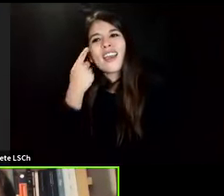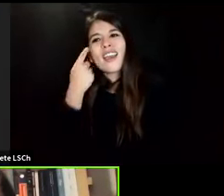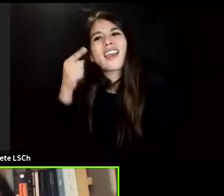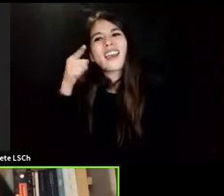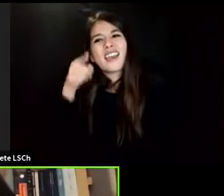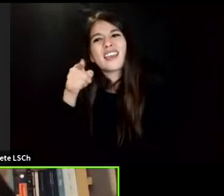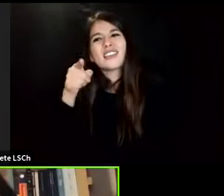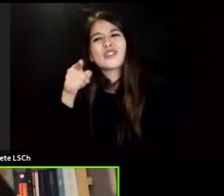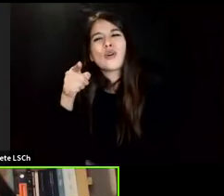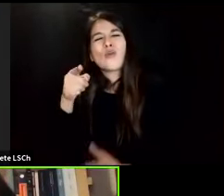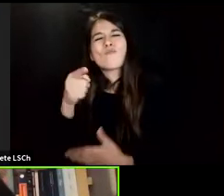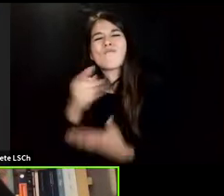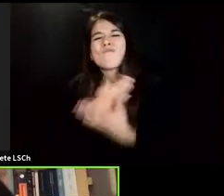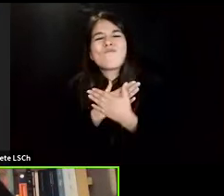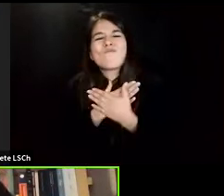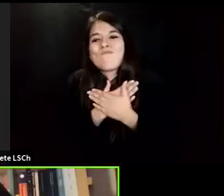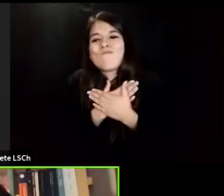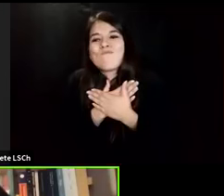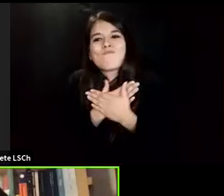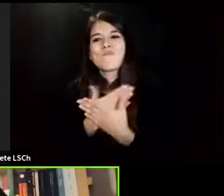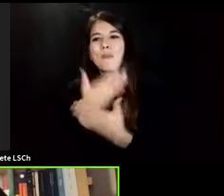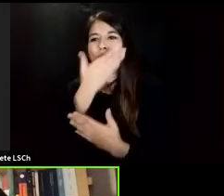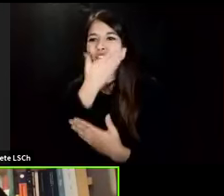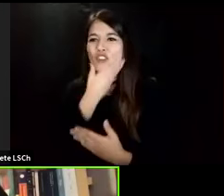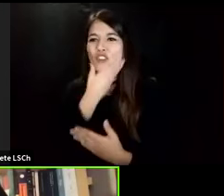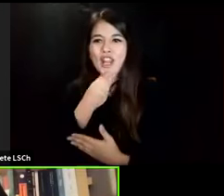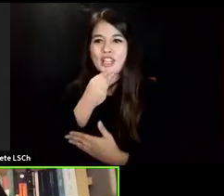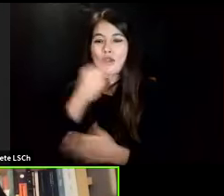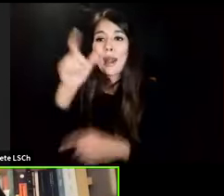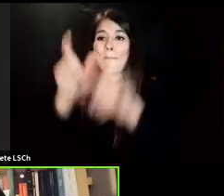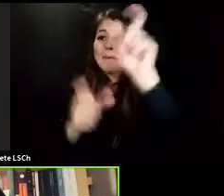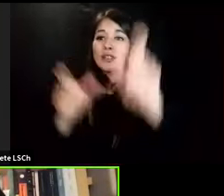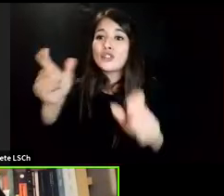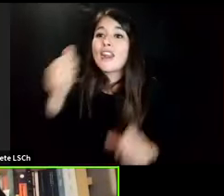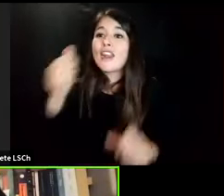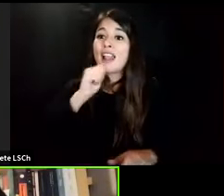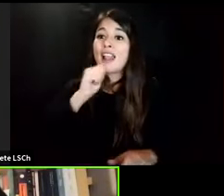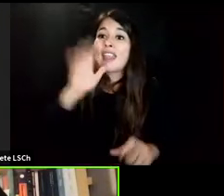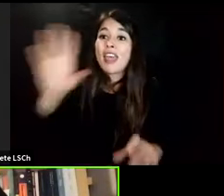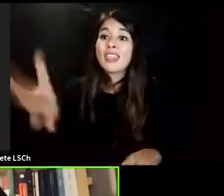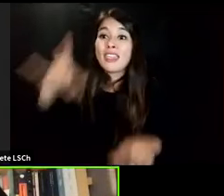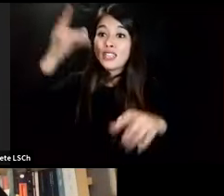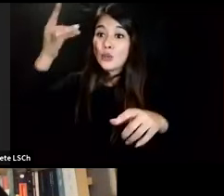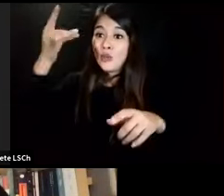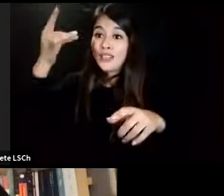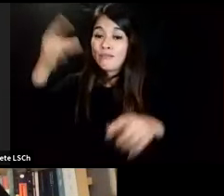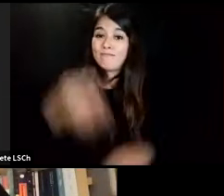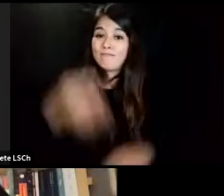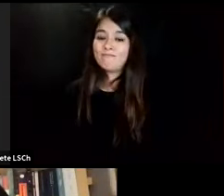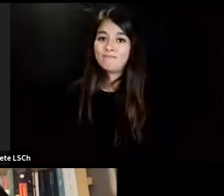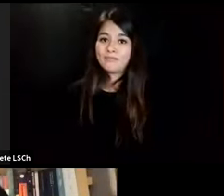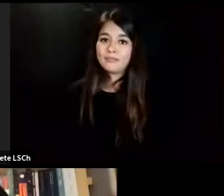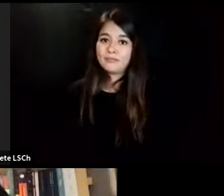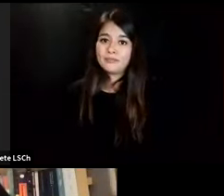mucha gente todavía no ha descubierto el conejo bueno